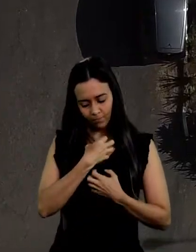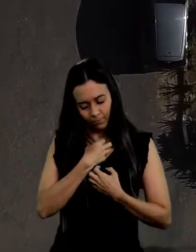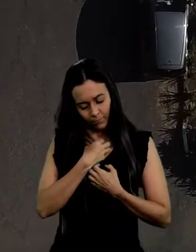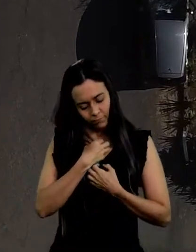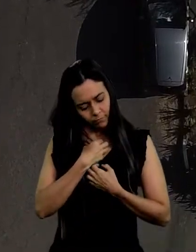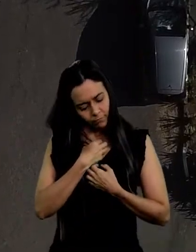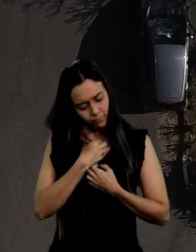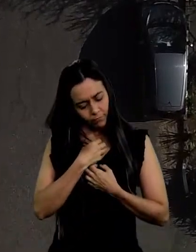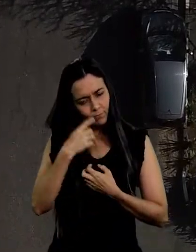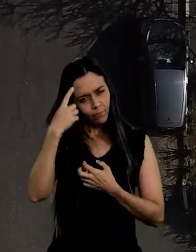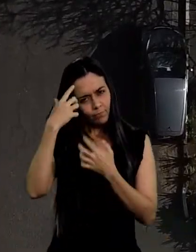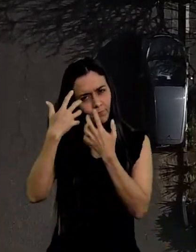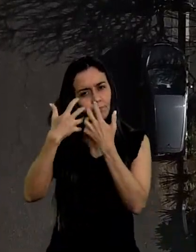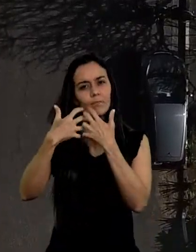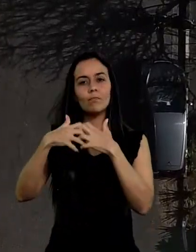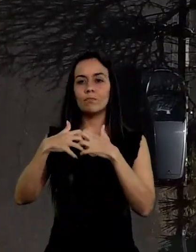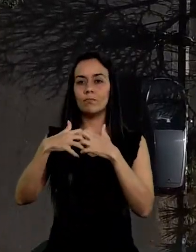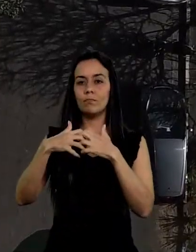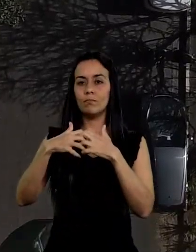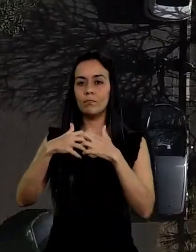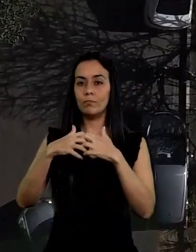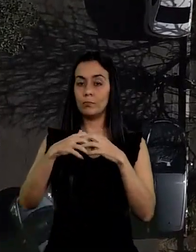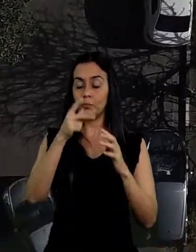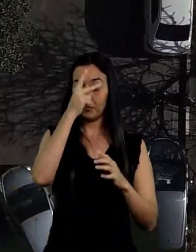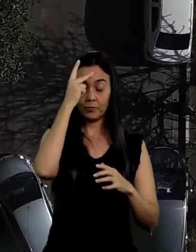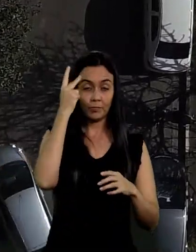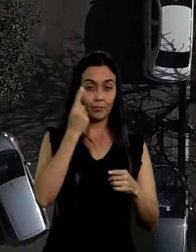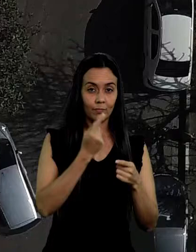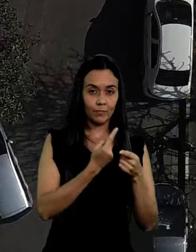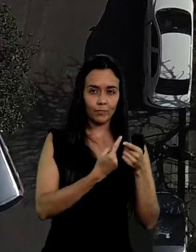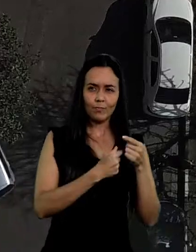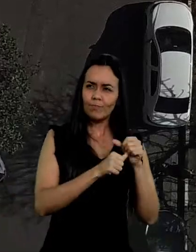E o medo, gente, também não é um bom agente de mudança, né?